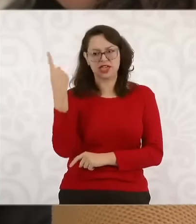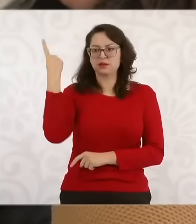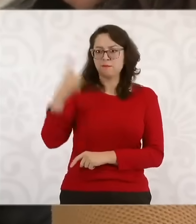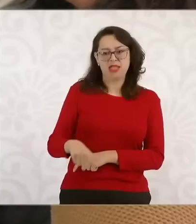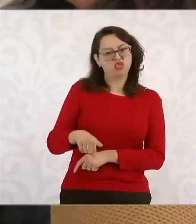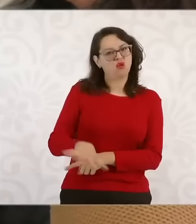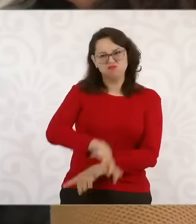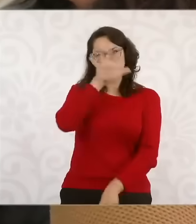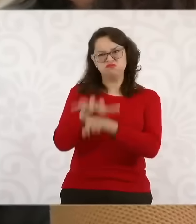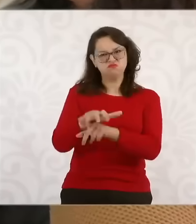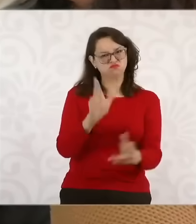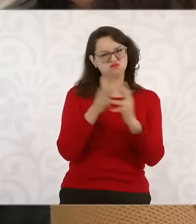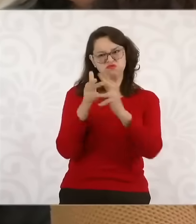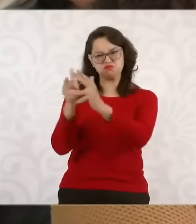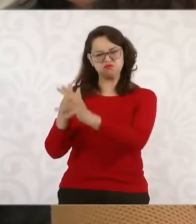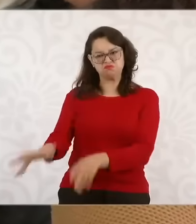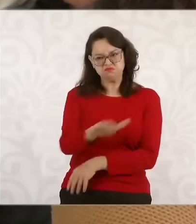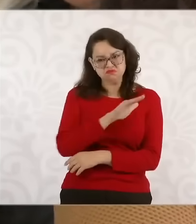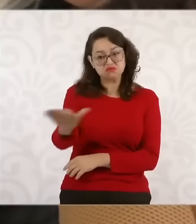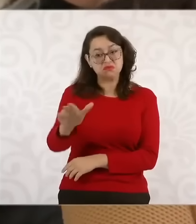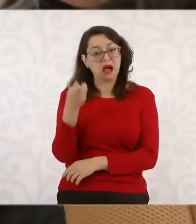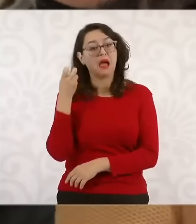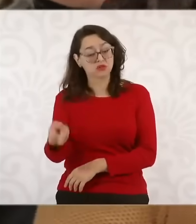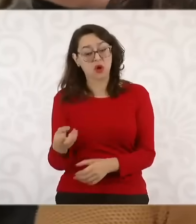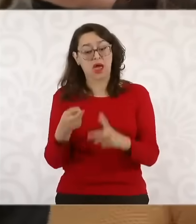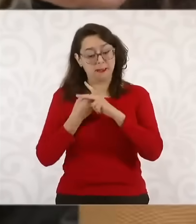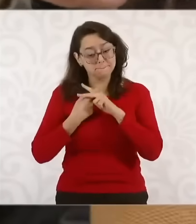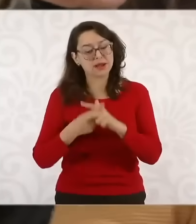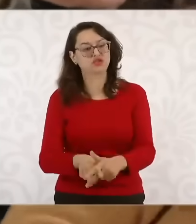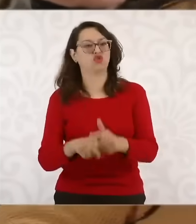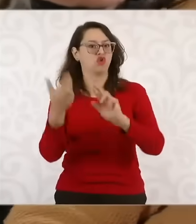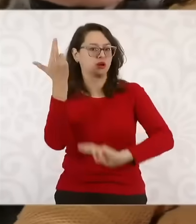Ahí fue también el inicio de la revolución junto con la huelga de Cananea. ¿Cuál sería su mensaje